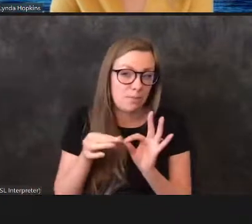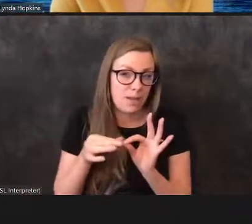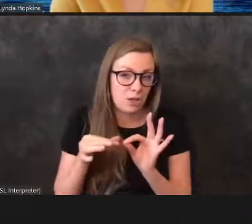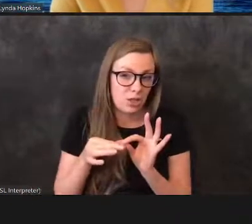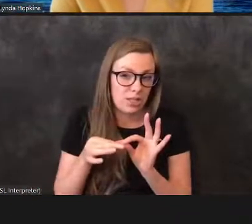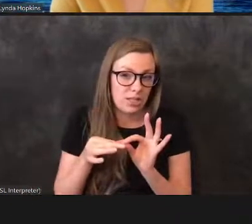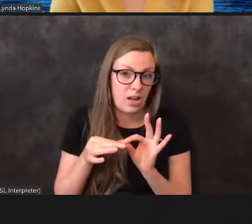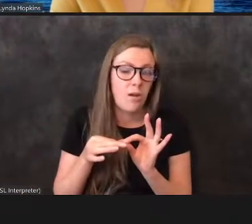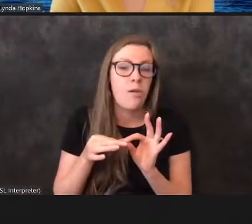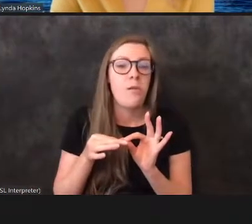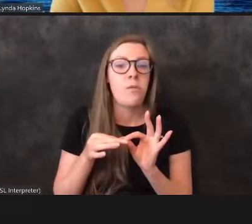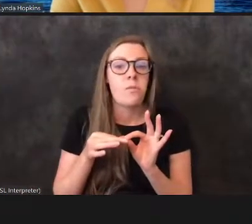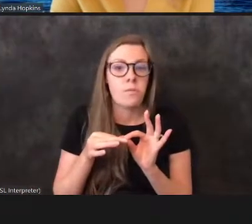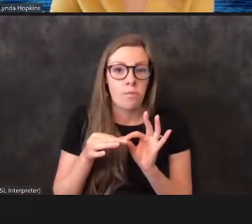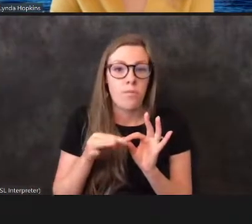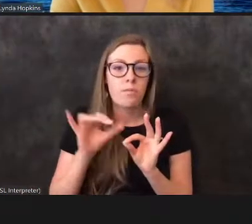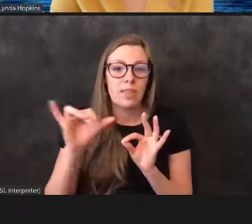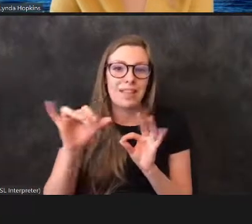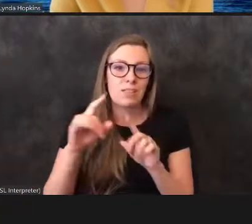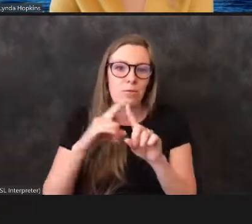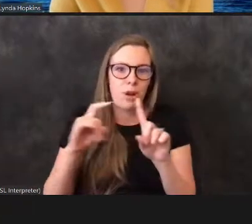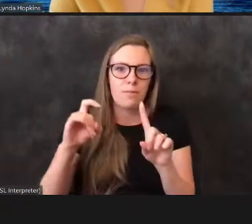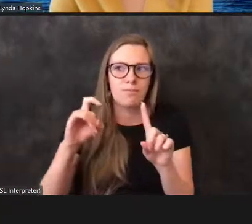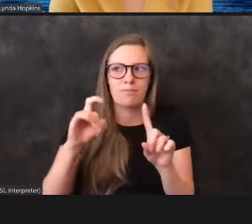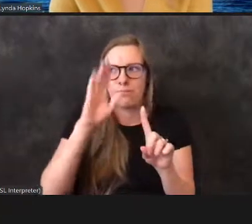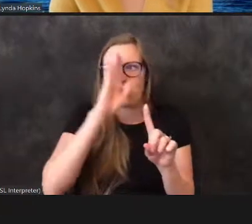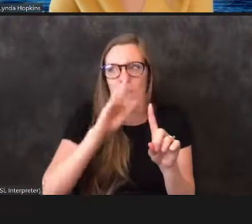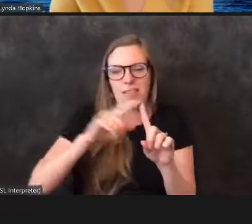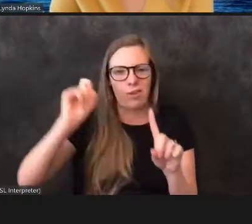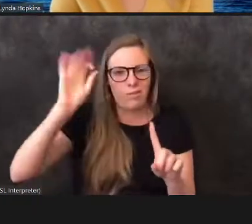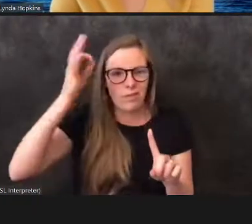anteriormente que el estado de California recibe directamente del gobierno federal.